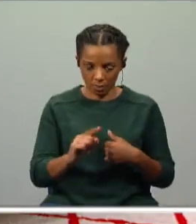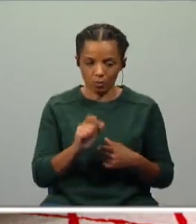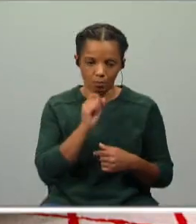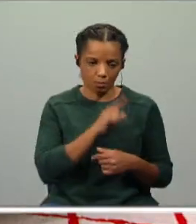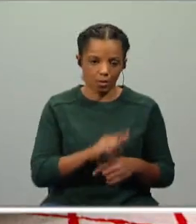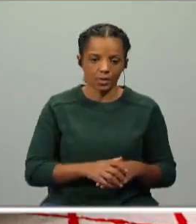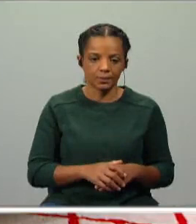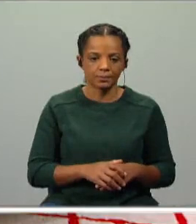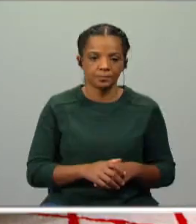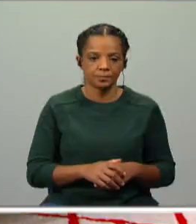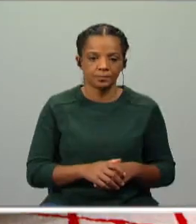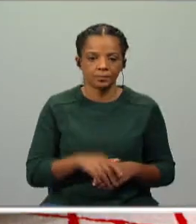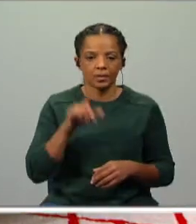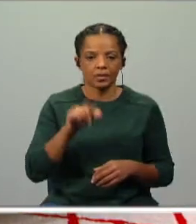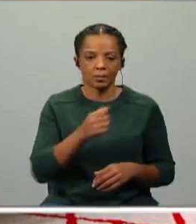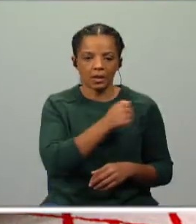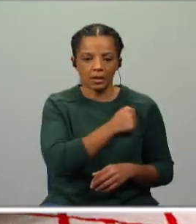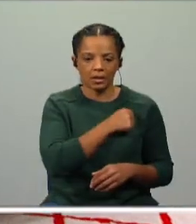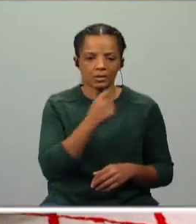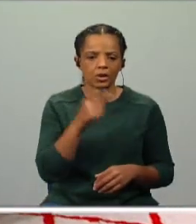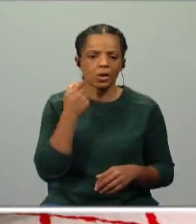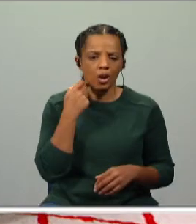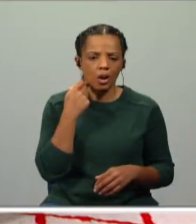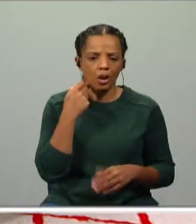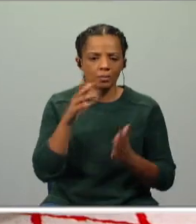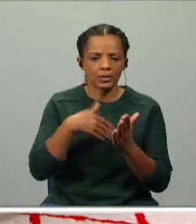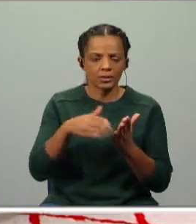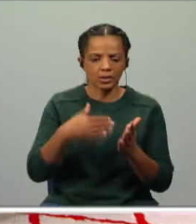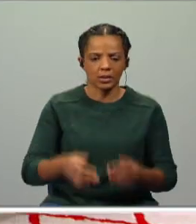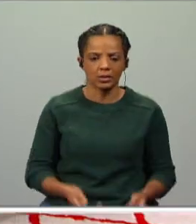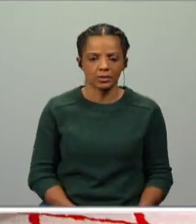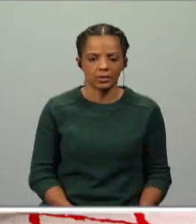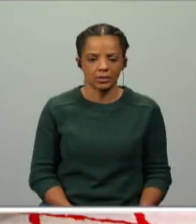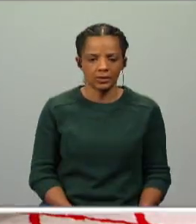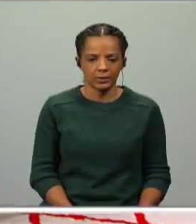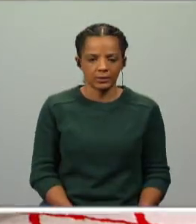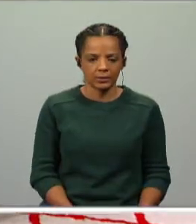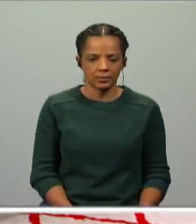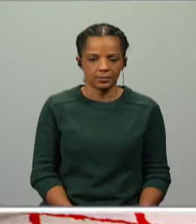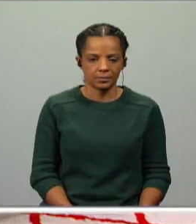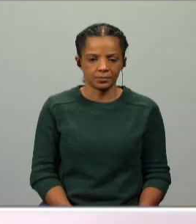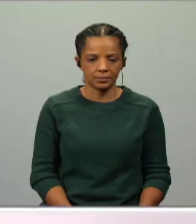um pincel? Tinha lá este pincel pequenino e vou completar aqui com